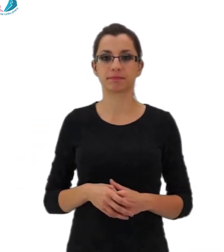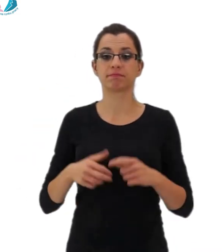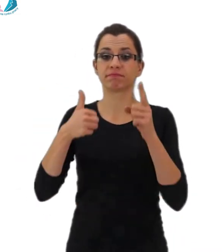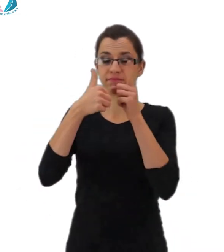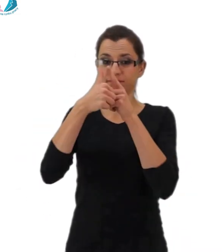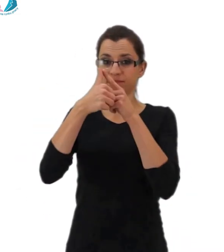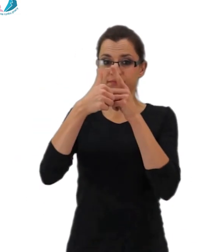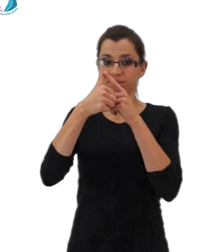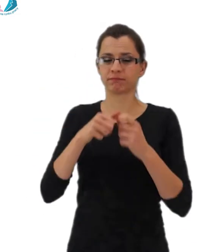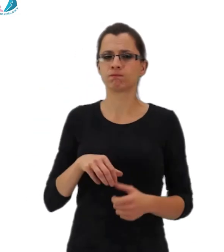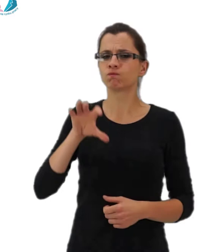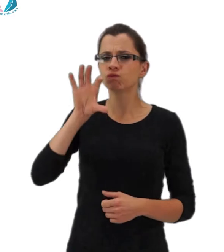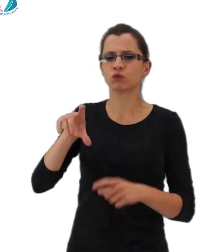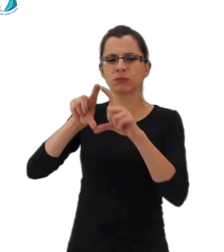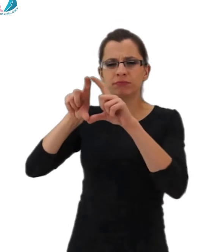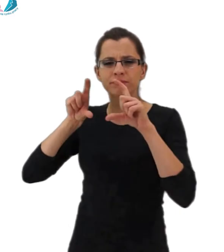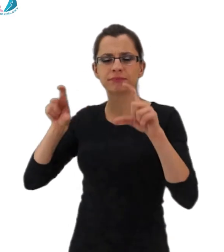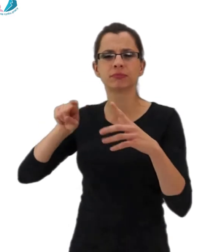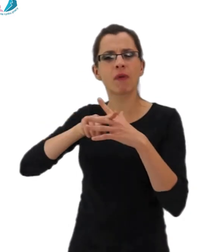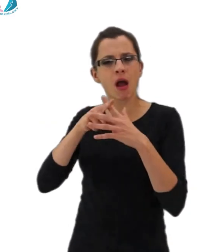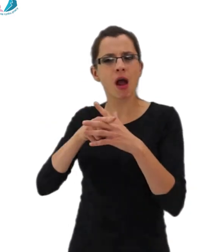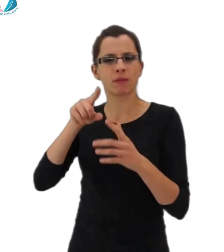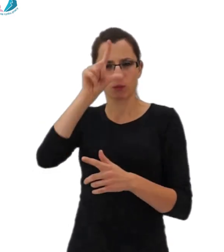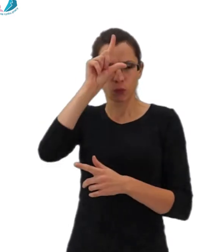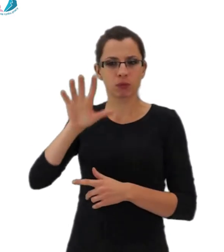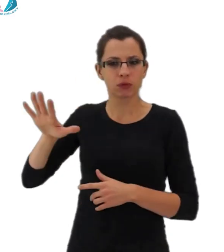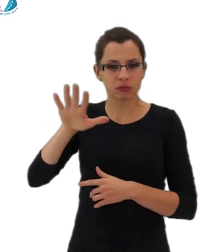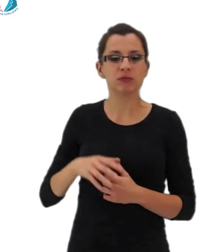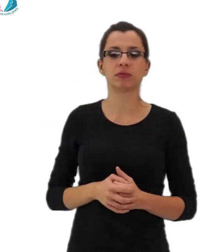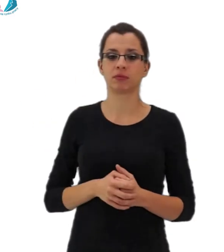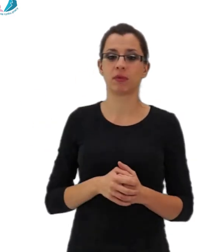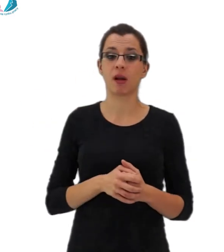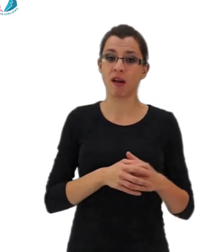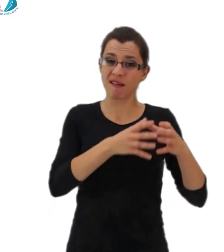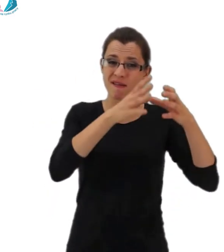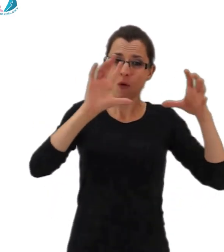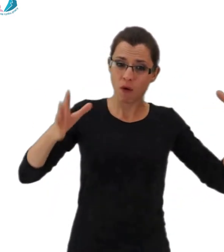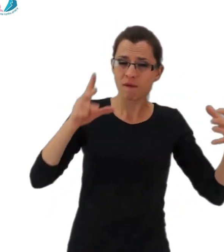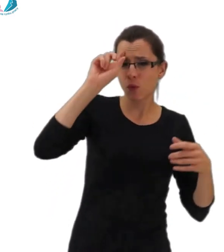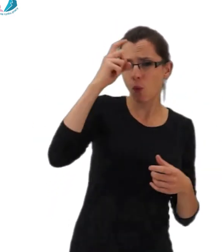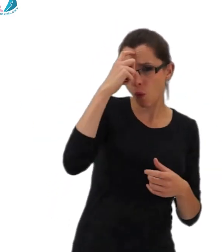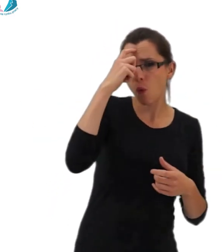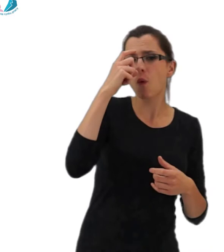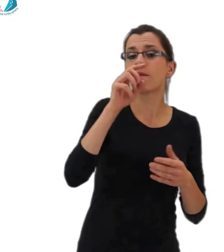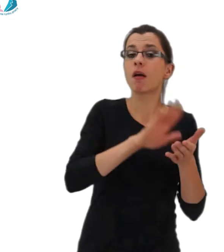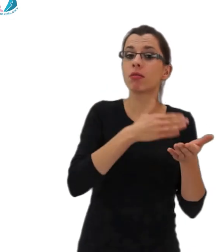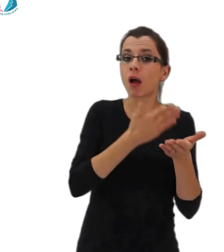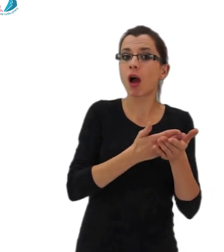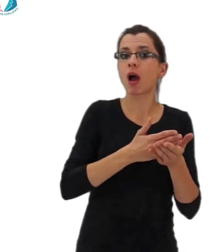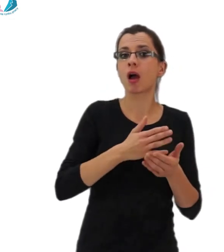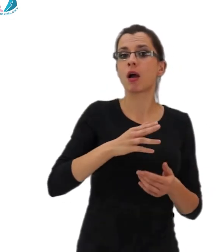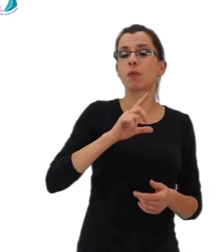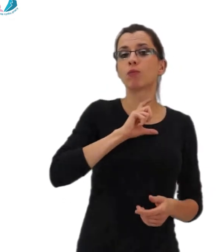1. Organy administracji publicznej, czyli: główne instytucje administracji rządowej